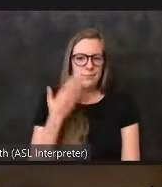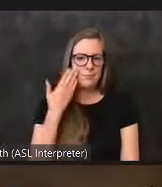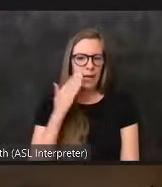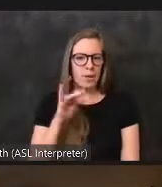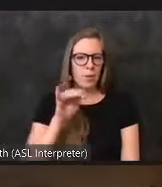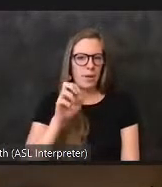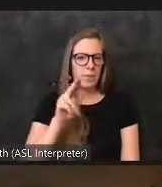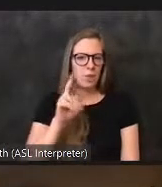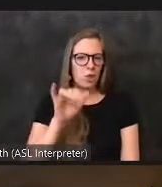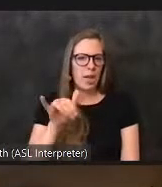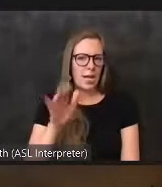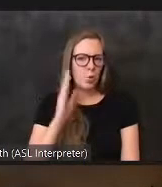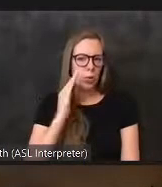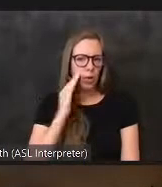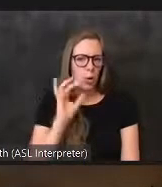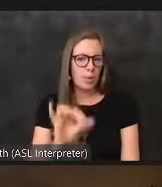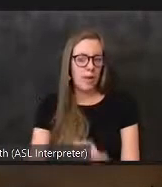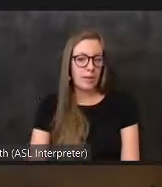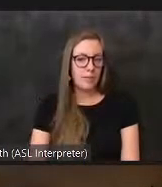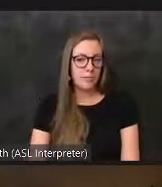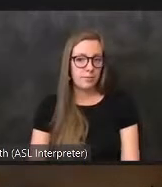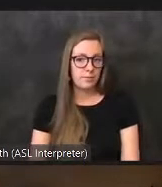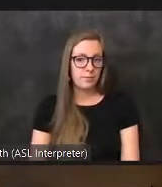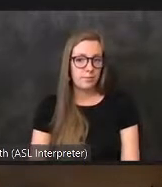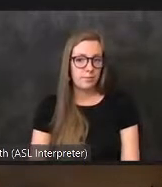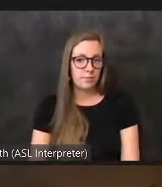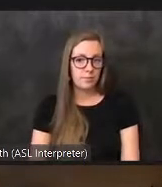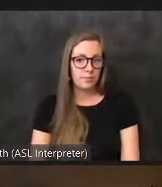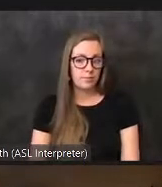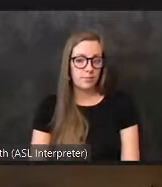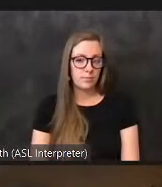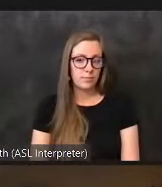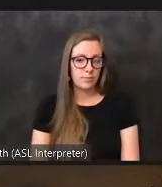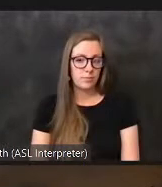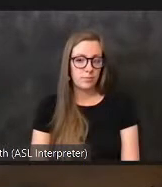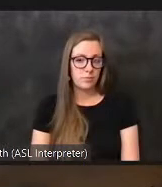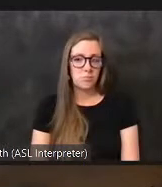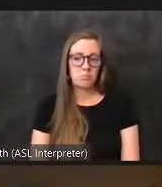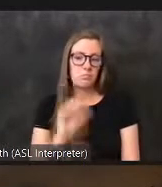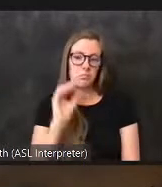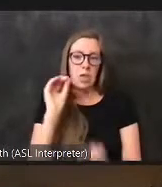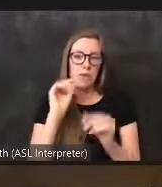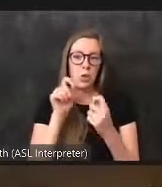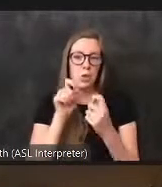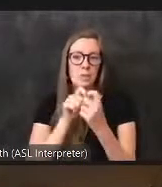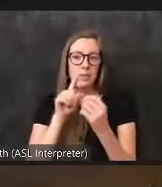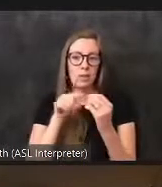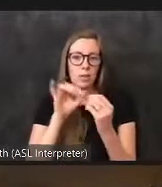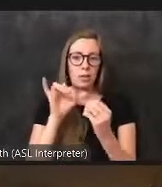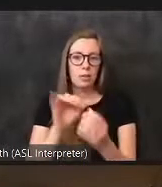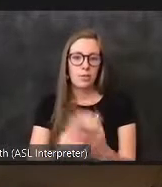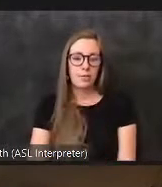tienen algo más específico con respecto antes de que yo aporte? No, no tengo.